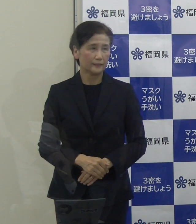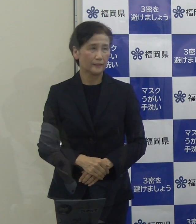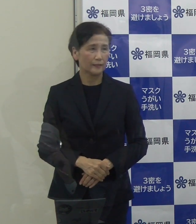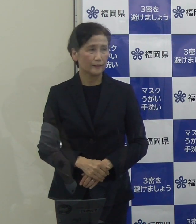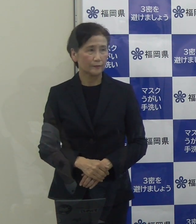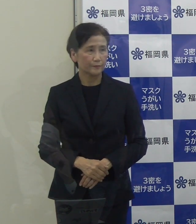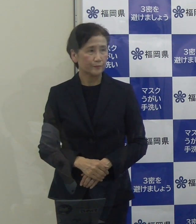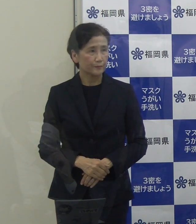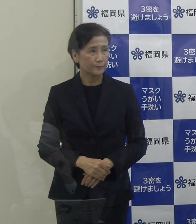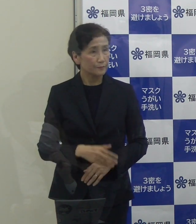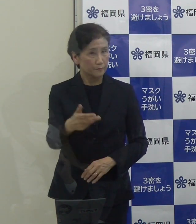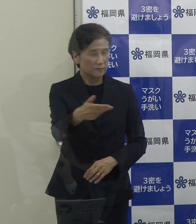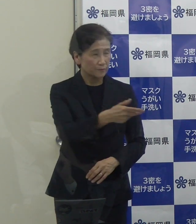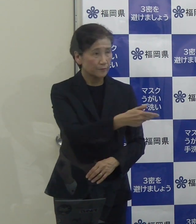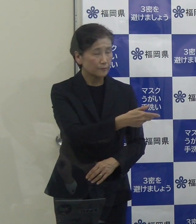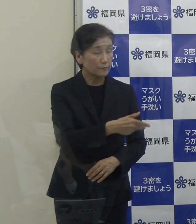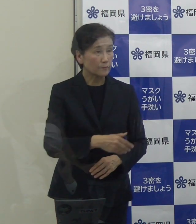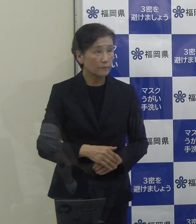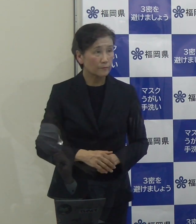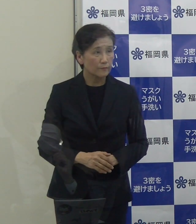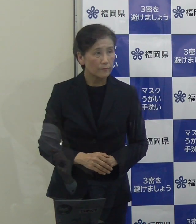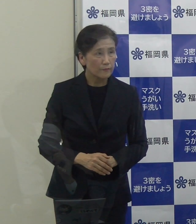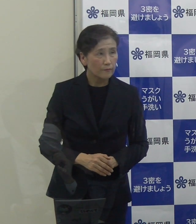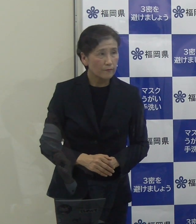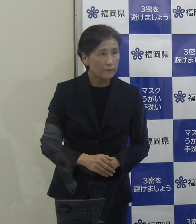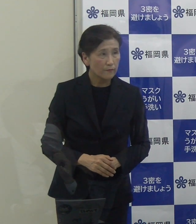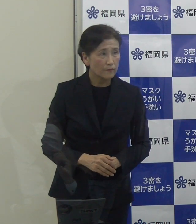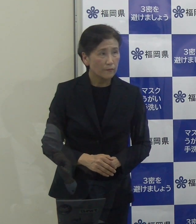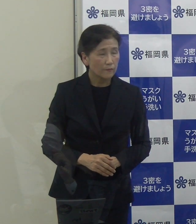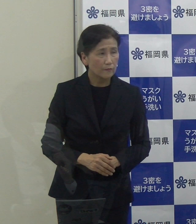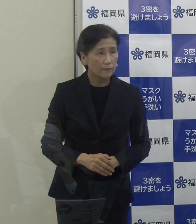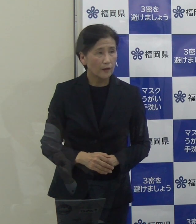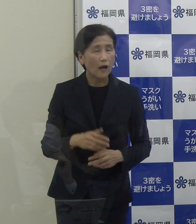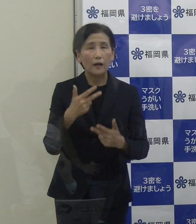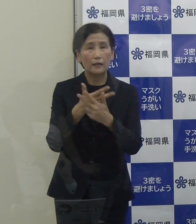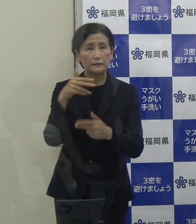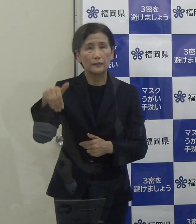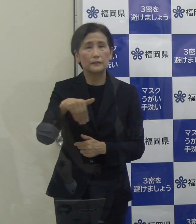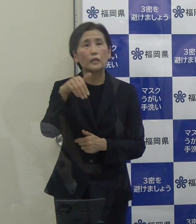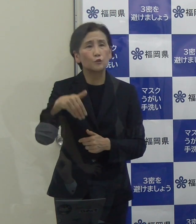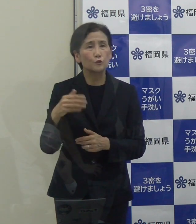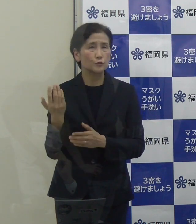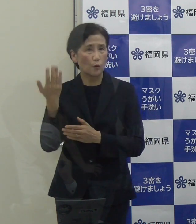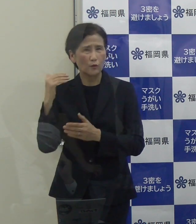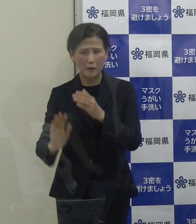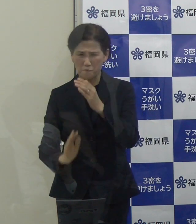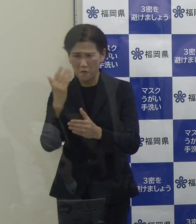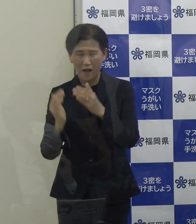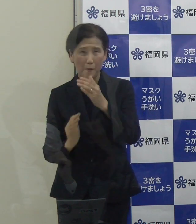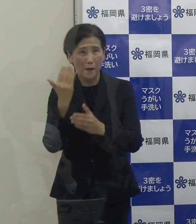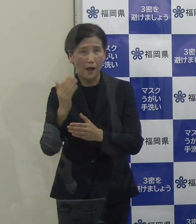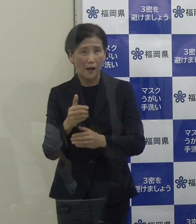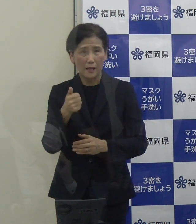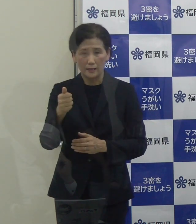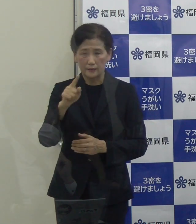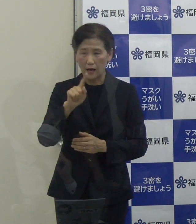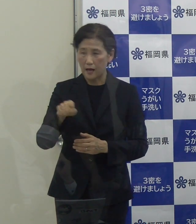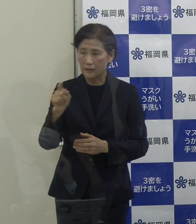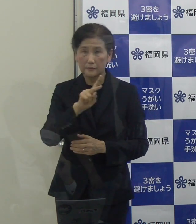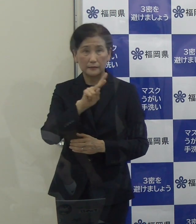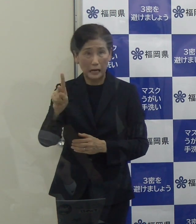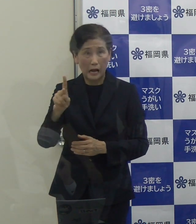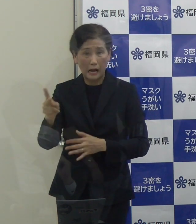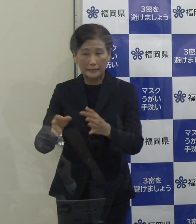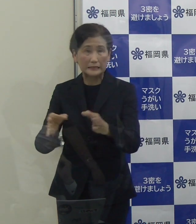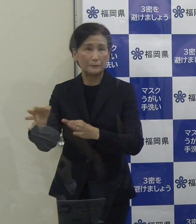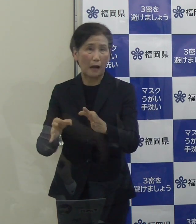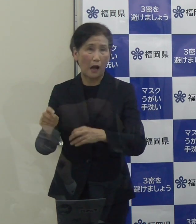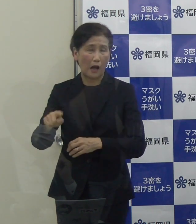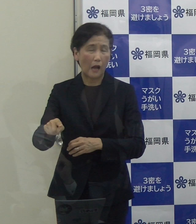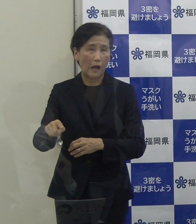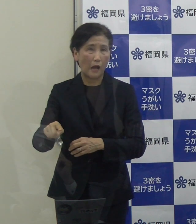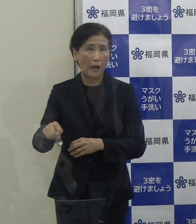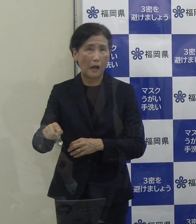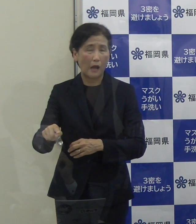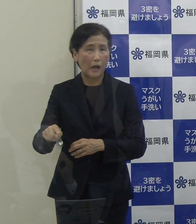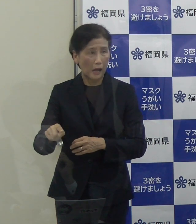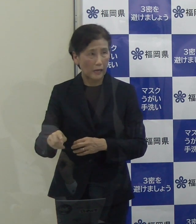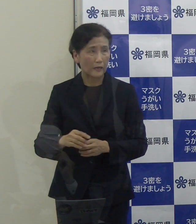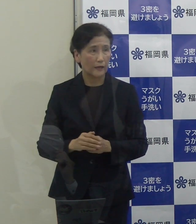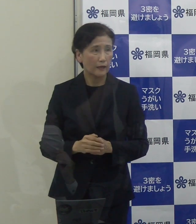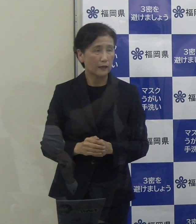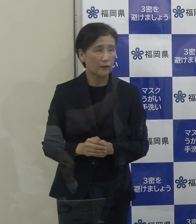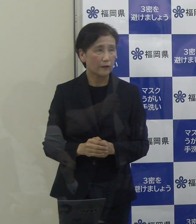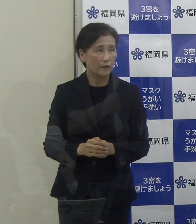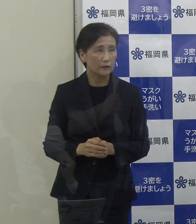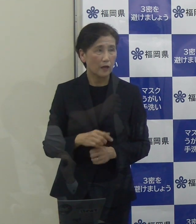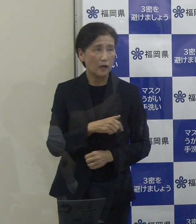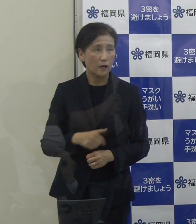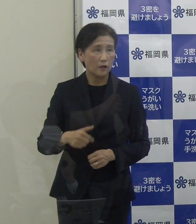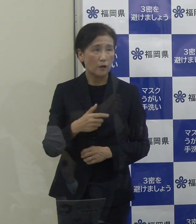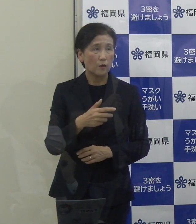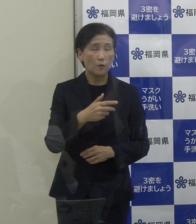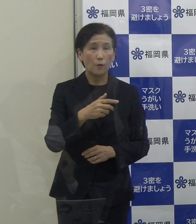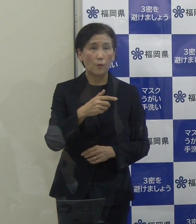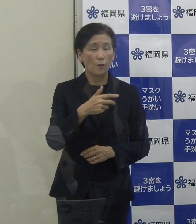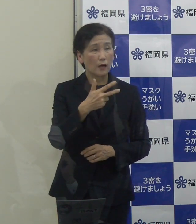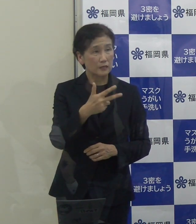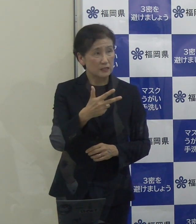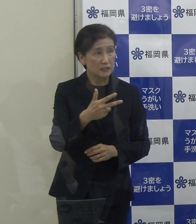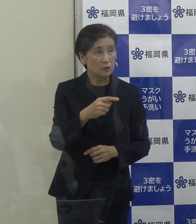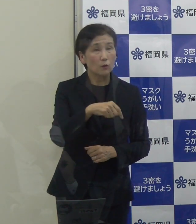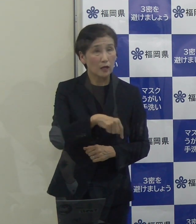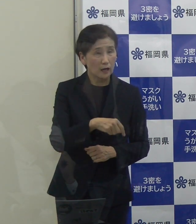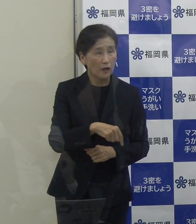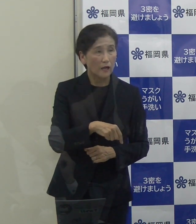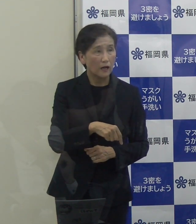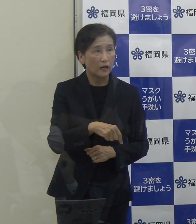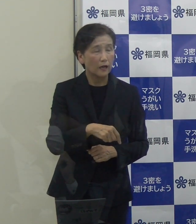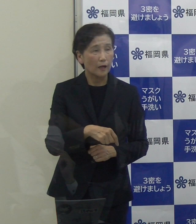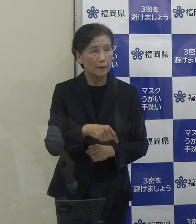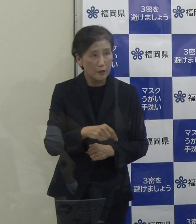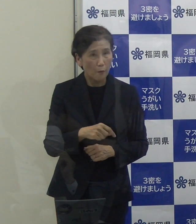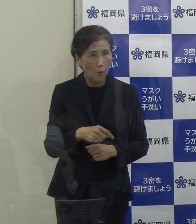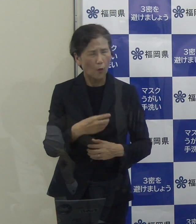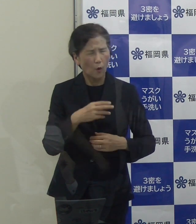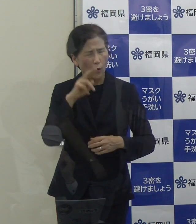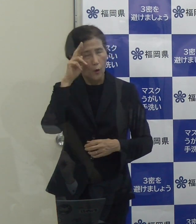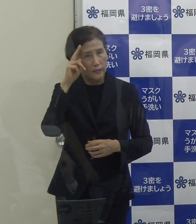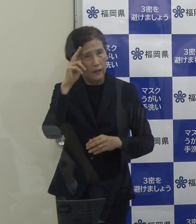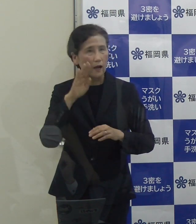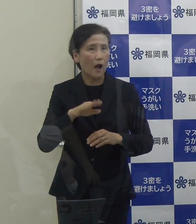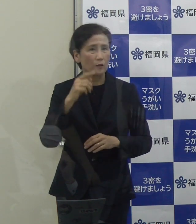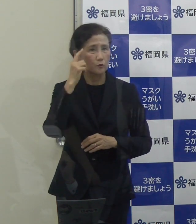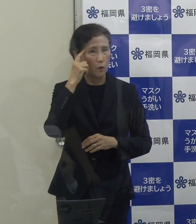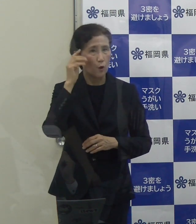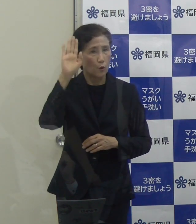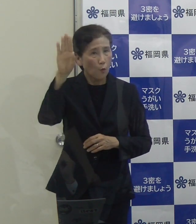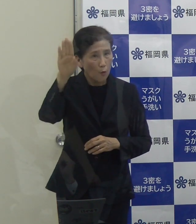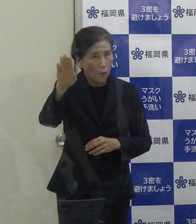（読売新聞）先日、北九州市の旦過市場が火災に遭い、知事もその後に視察に行かれたかと思いますが、市のプロジェクトチームに県がオブザーバーとして入るということで、今後、どういった支援を県としては考えているのでしょうか。